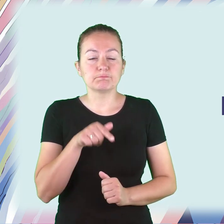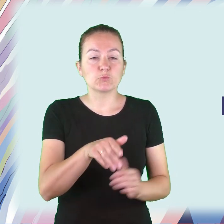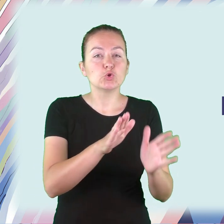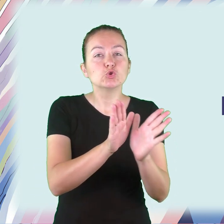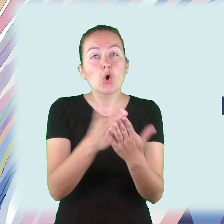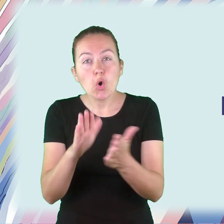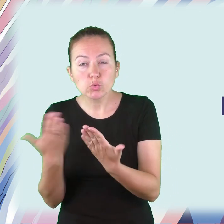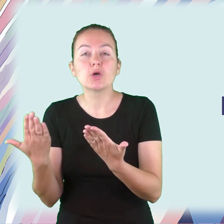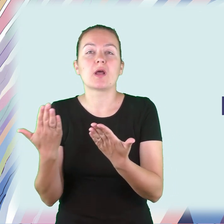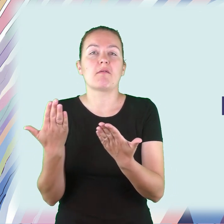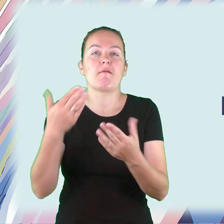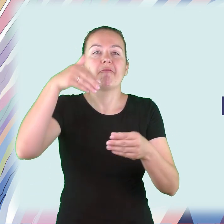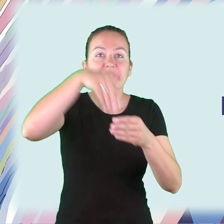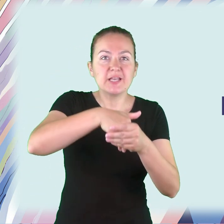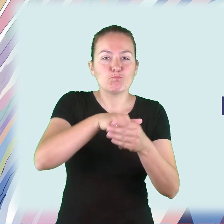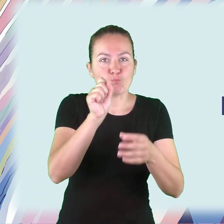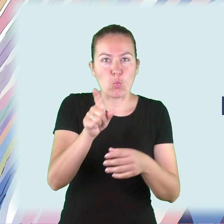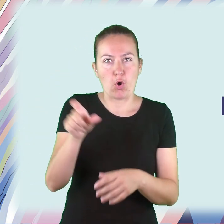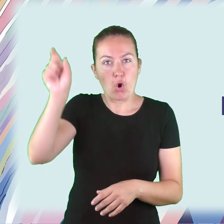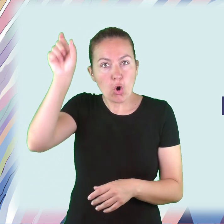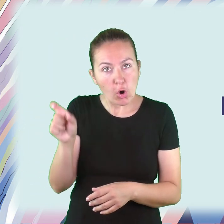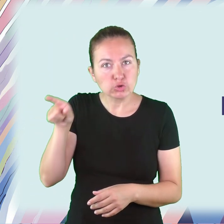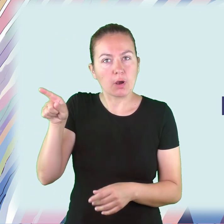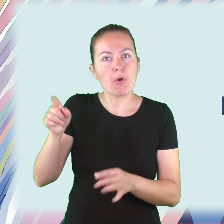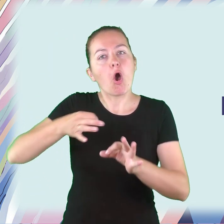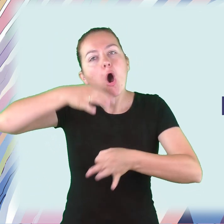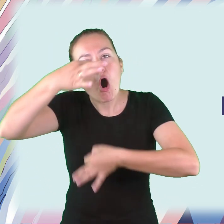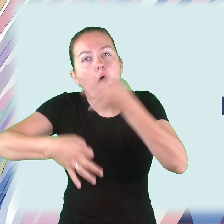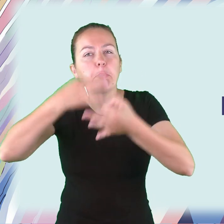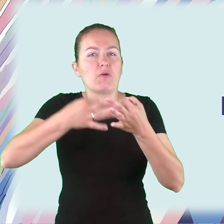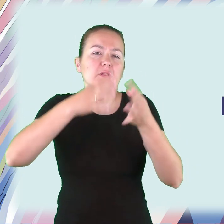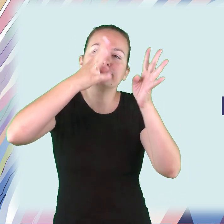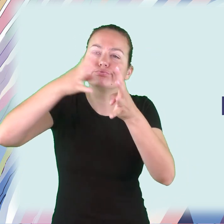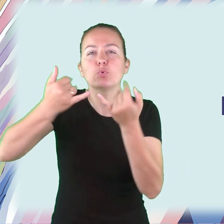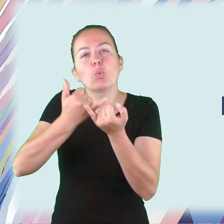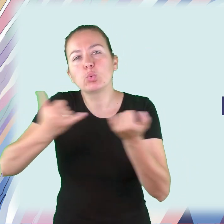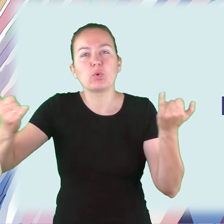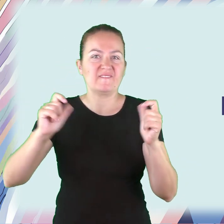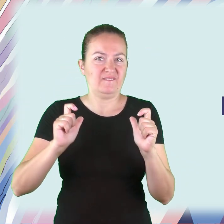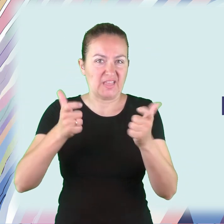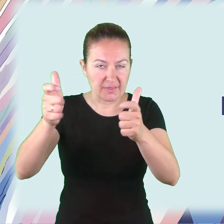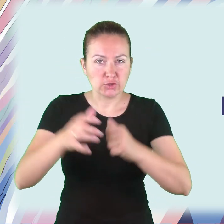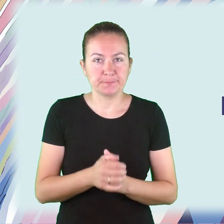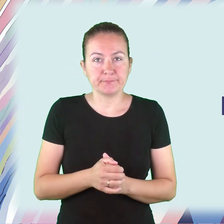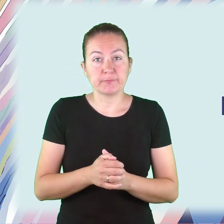Narrator to osoba, która opowiada o różnych wydarzeniach w książkach (w epice).